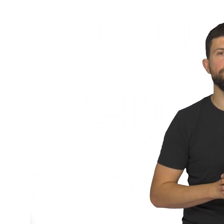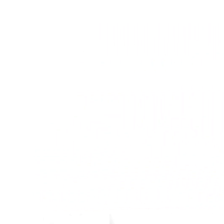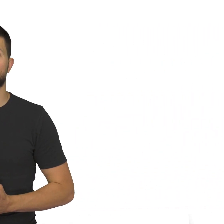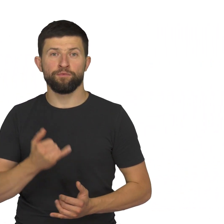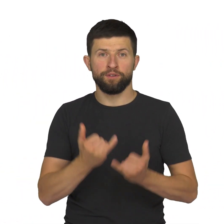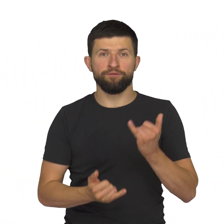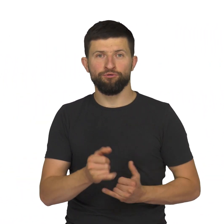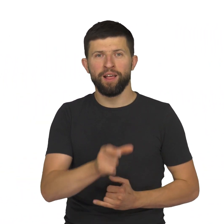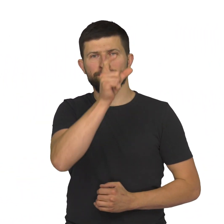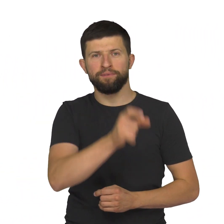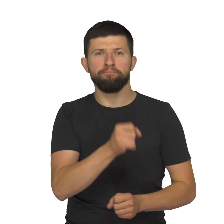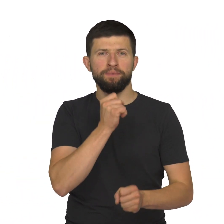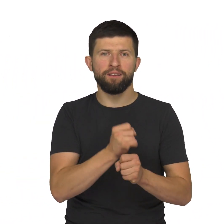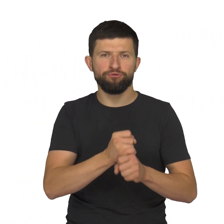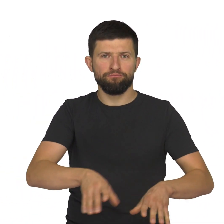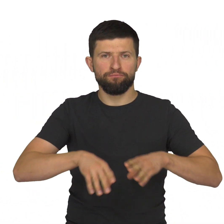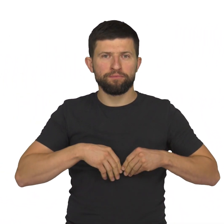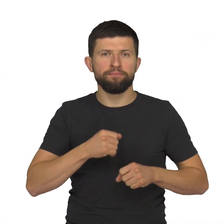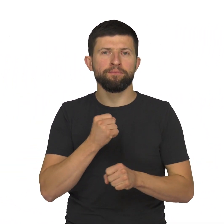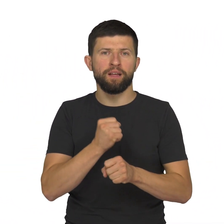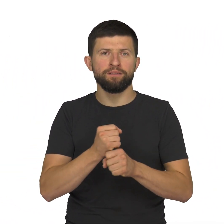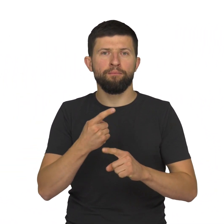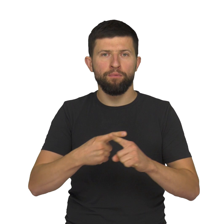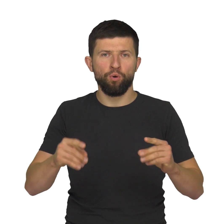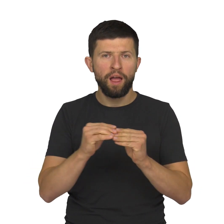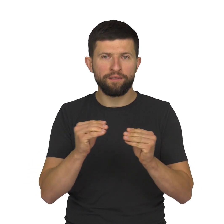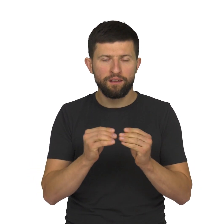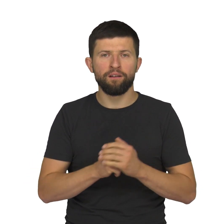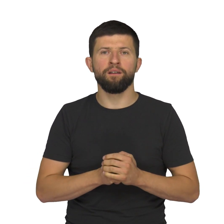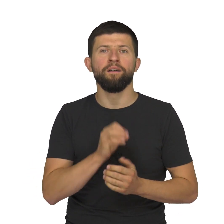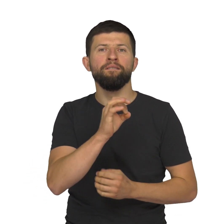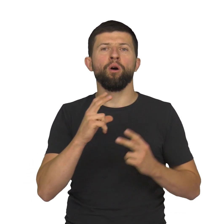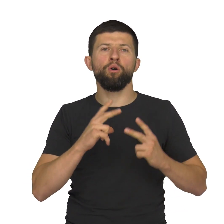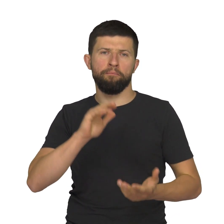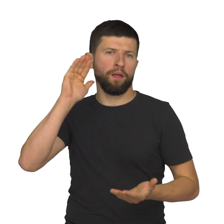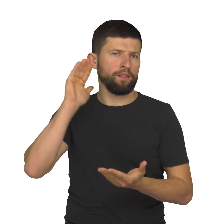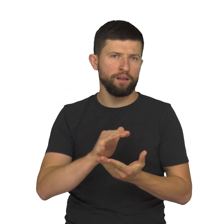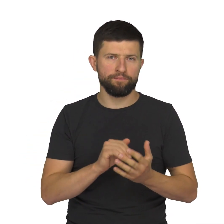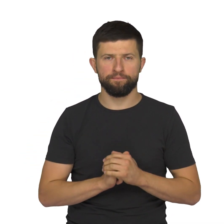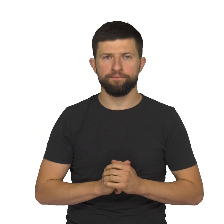W przypadku pracowników zatrudnionych na niepełnym etacie, wymiar ten jest proporcjonalnie niższy.